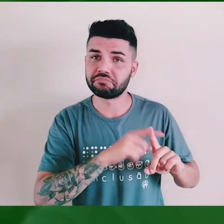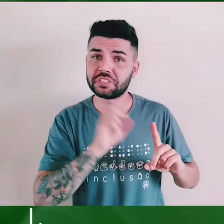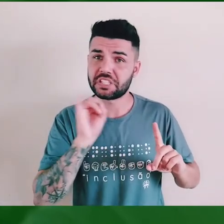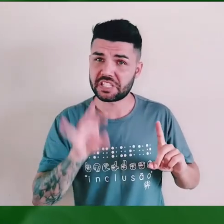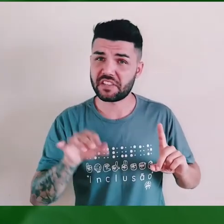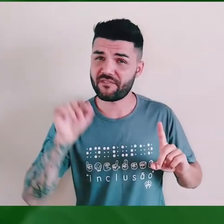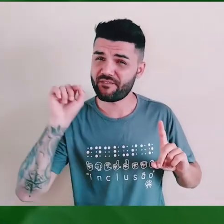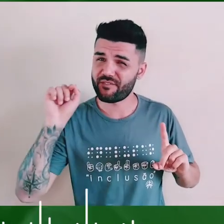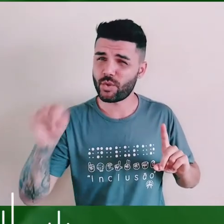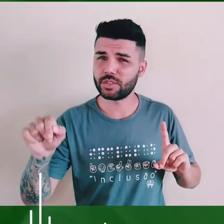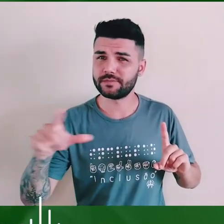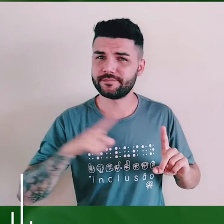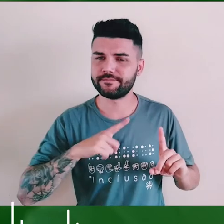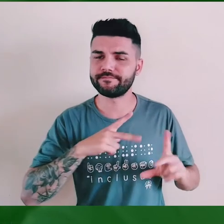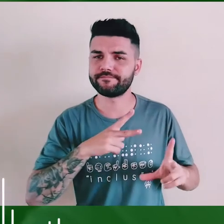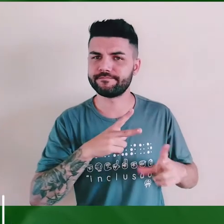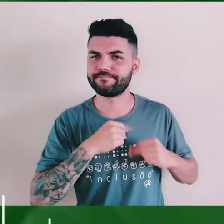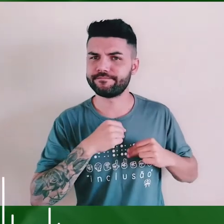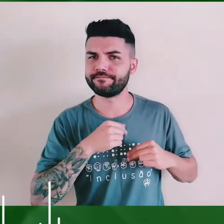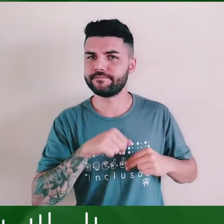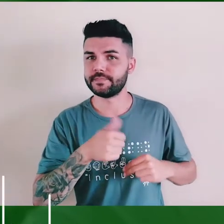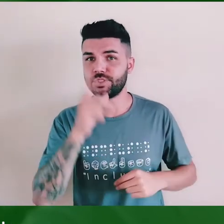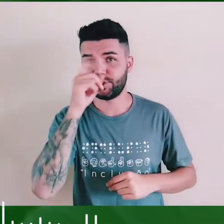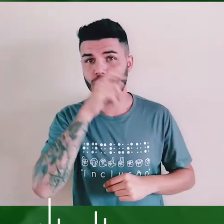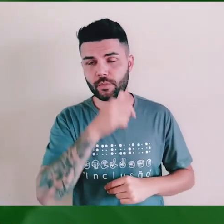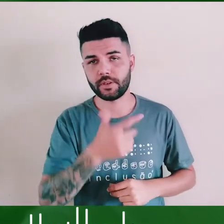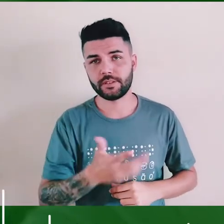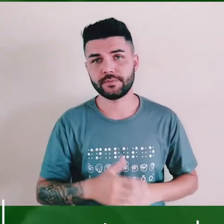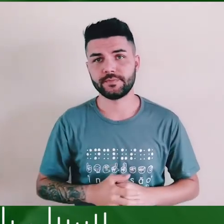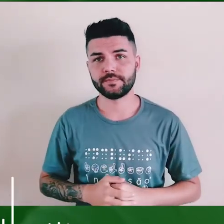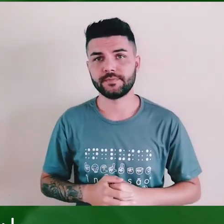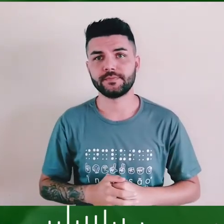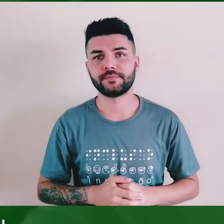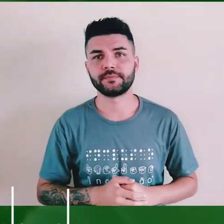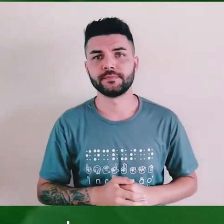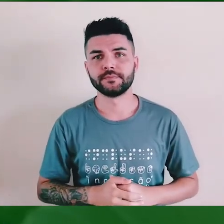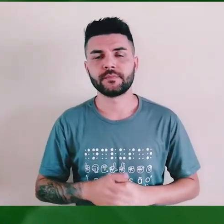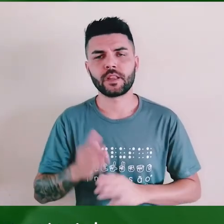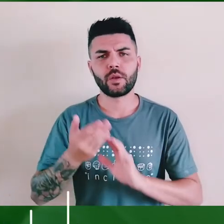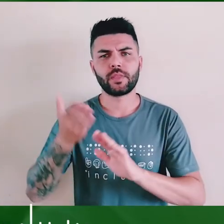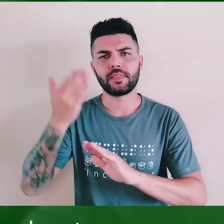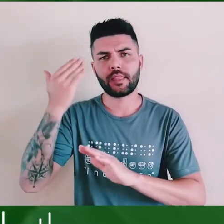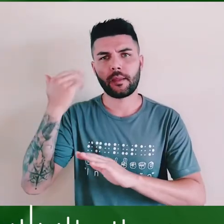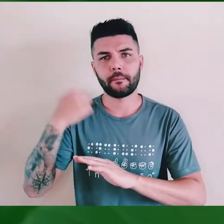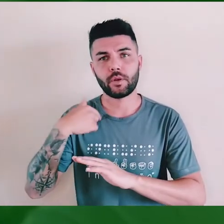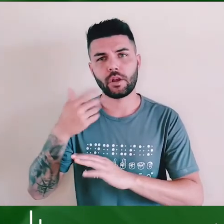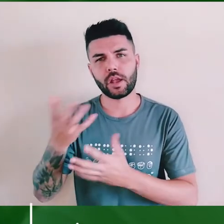aqui no Deixe Me Ver, há duas semanas atrás, a Marcela Mesquita, ela é jornalista também